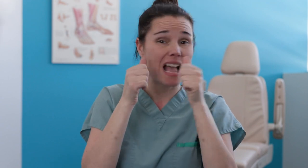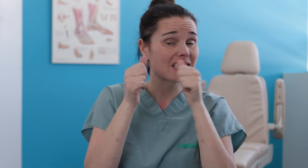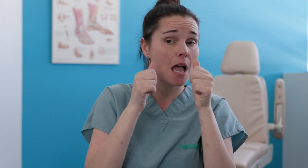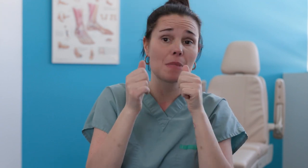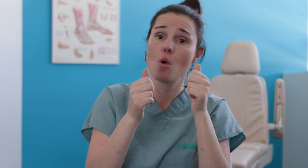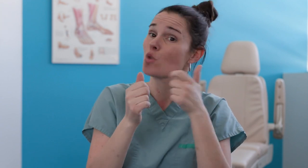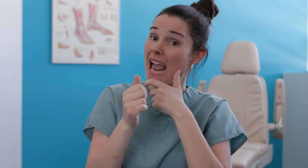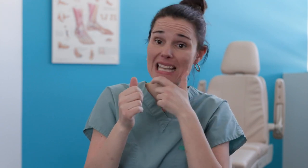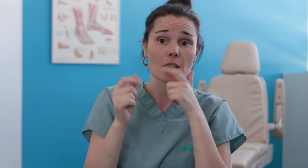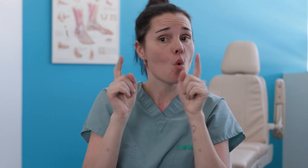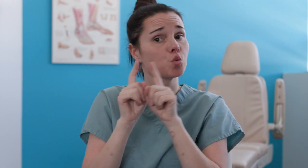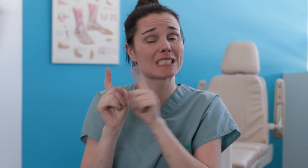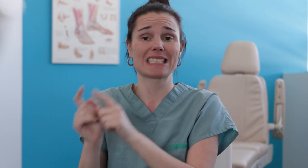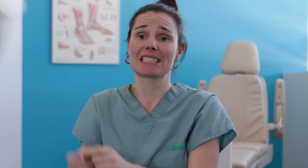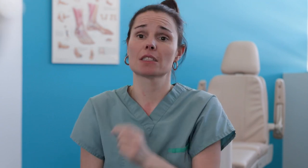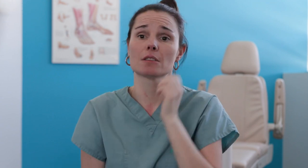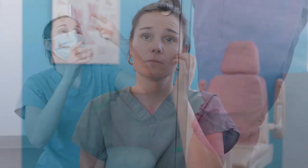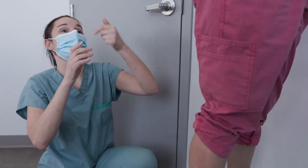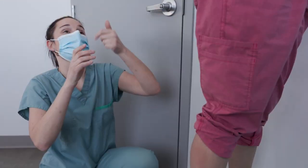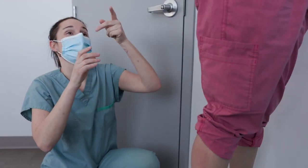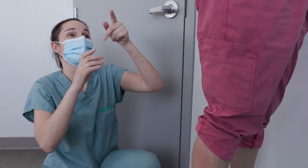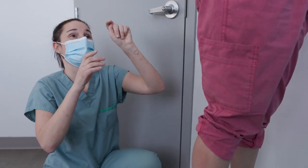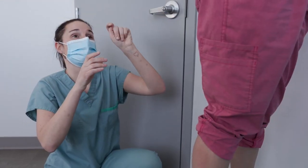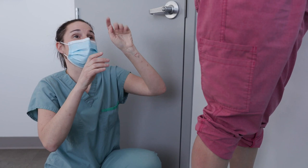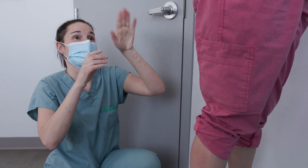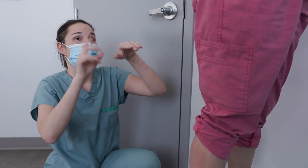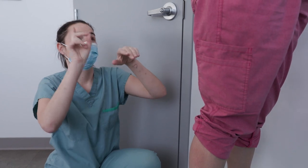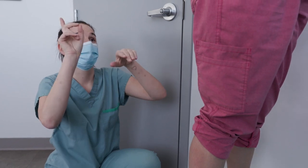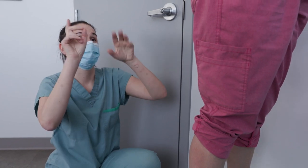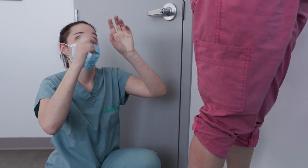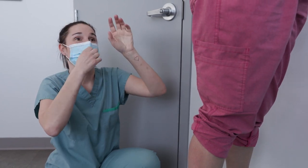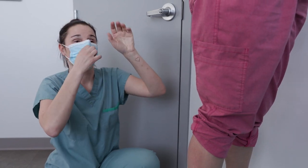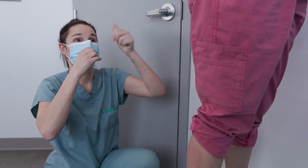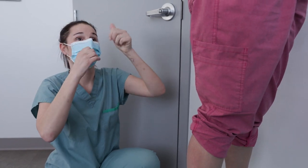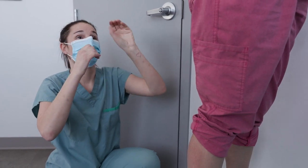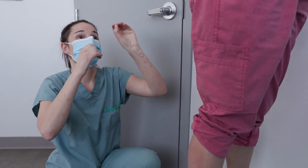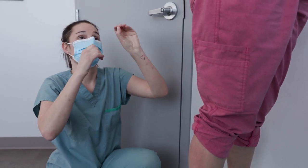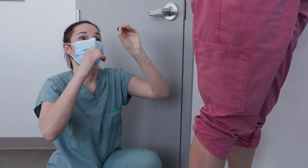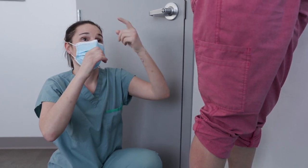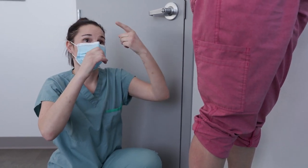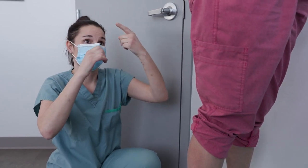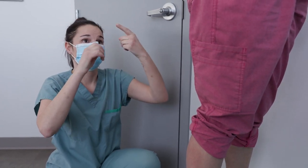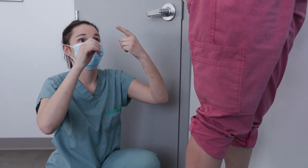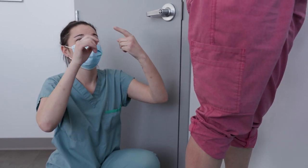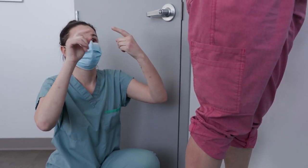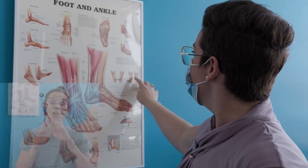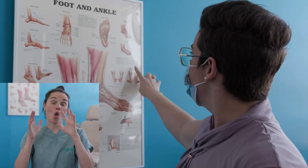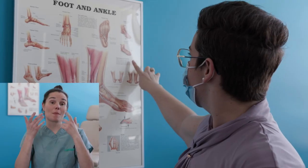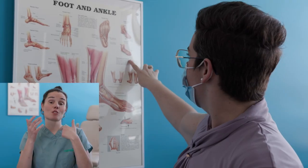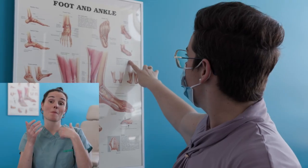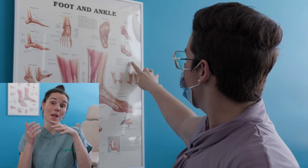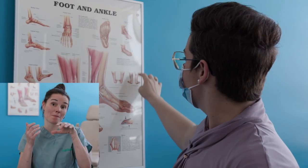La plupart des examens étaient en anglais aussi. Le pied gauche est plus en pronation que le droit à 10 degrés gauche.